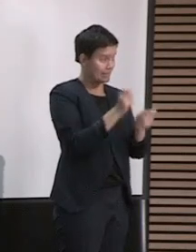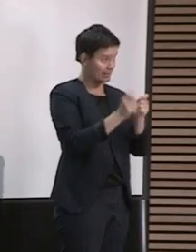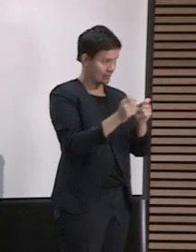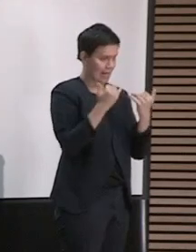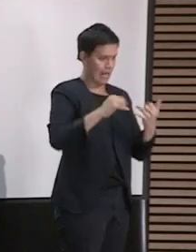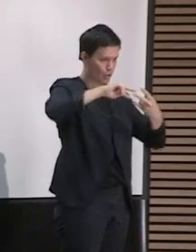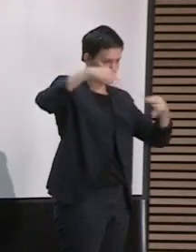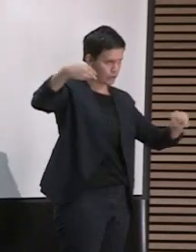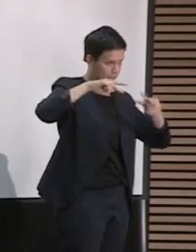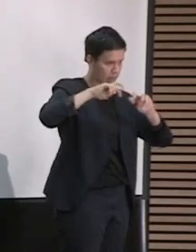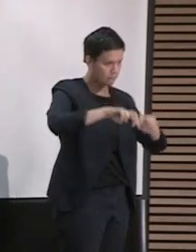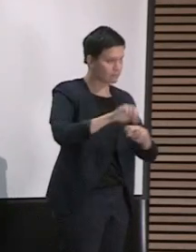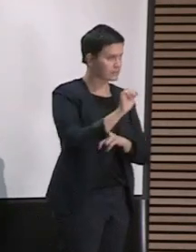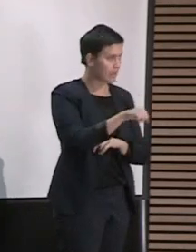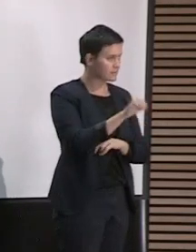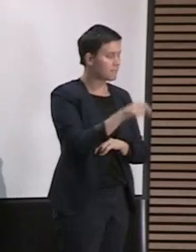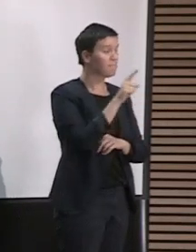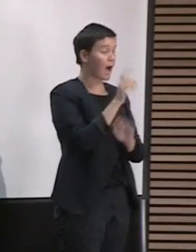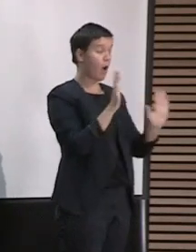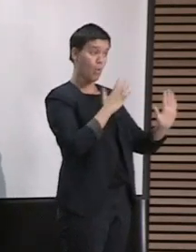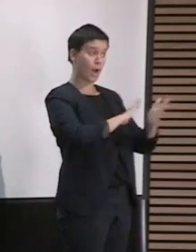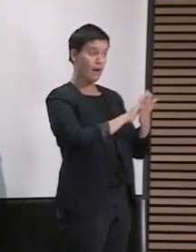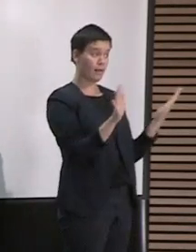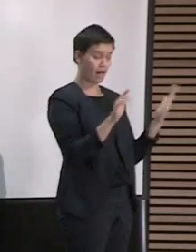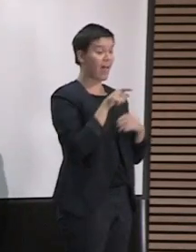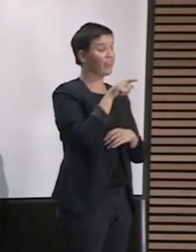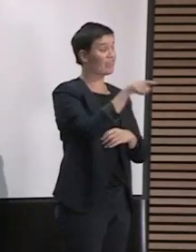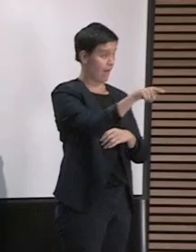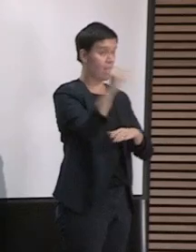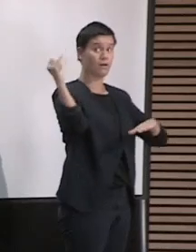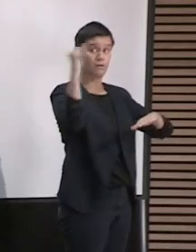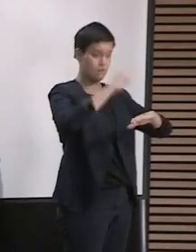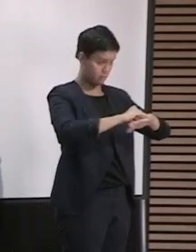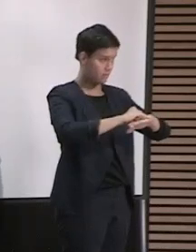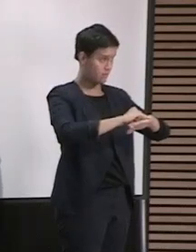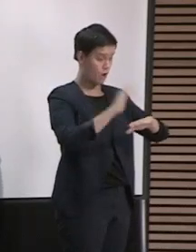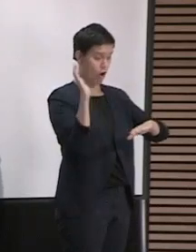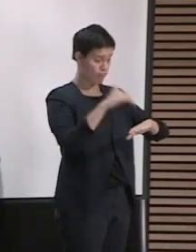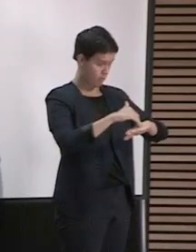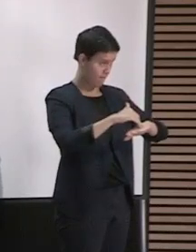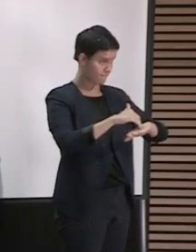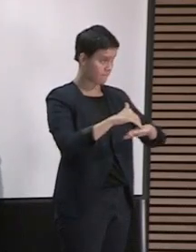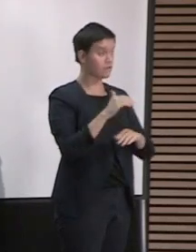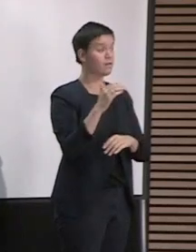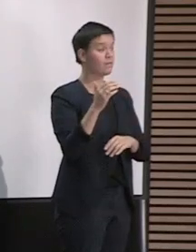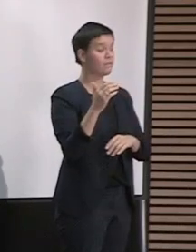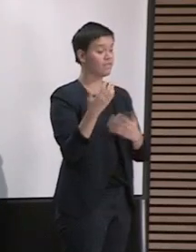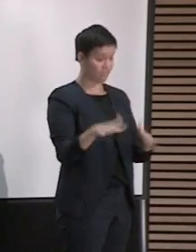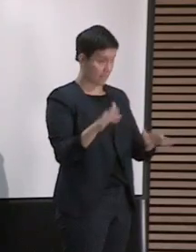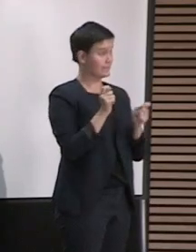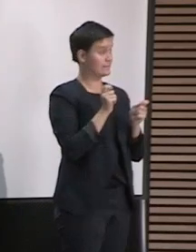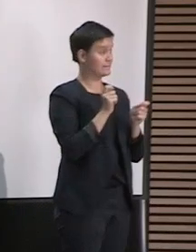nga whakamatautau te